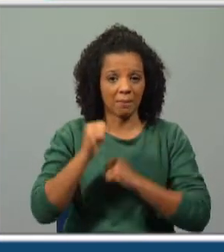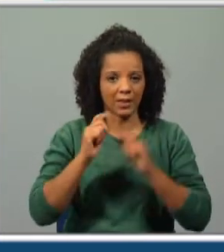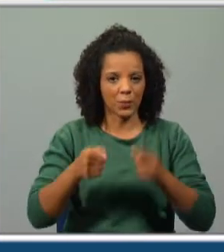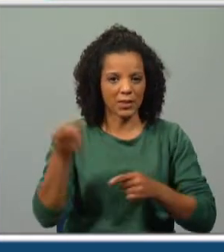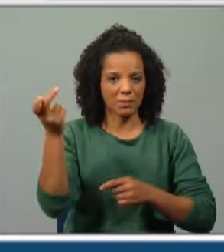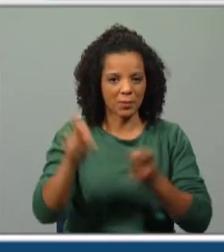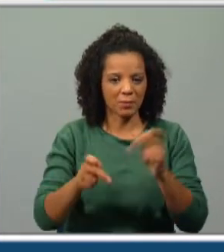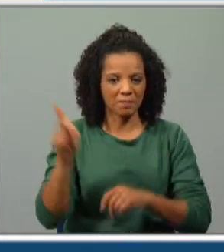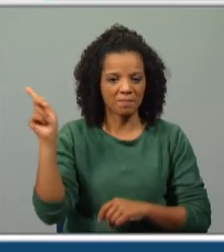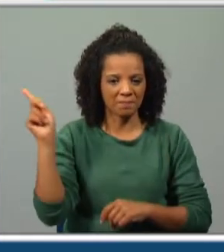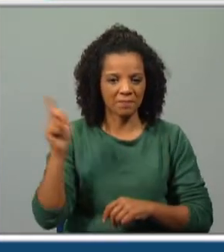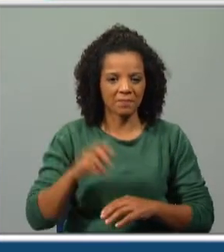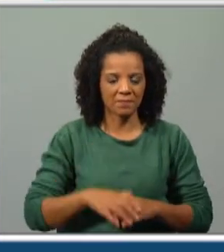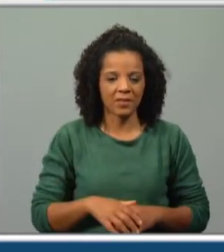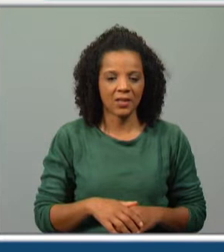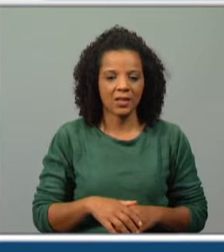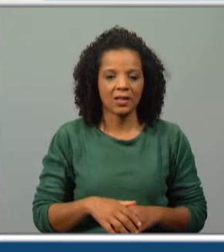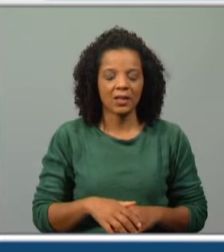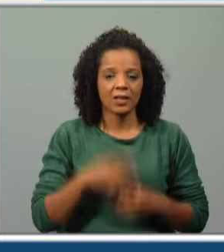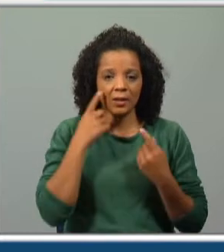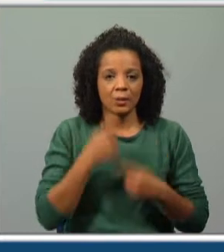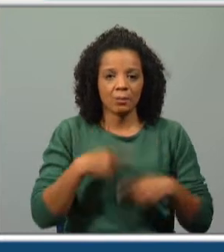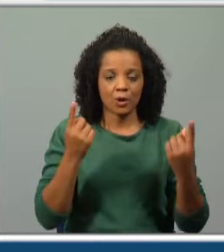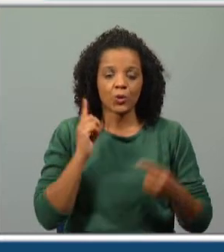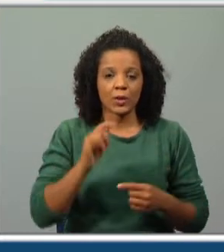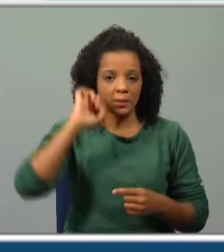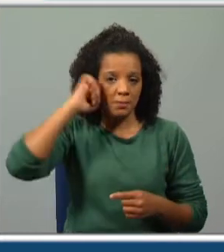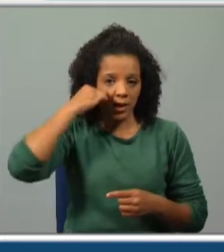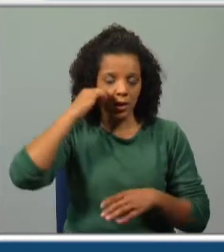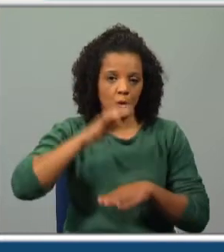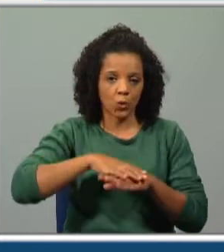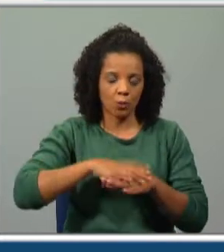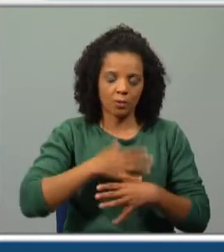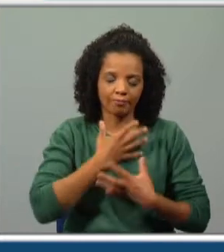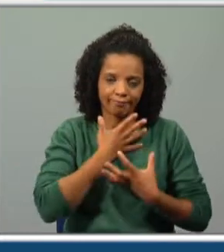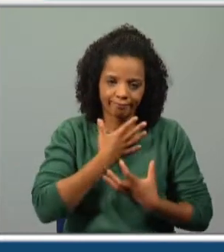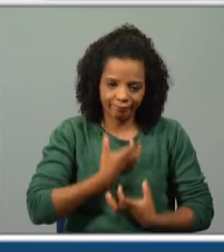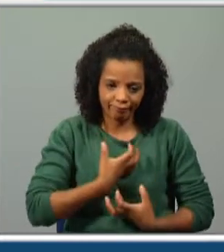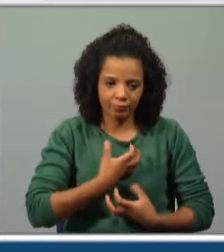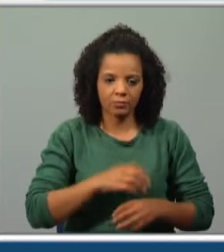aparecer aqui que nos mostra a consequência daquela comoção e por fim 出現在這裡，向我們展示了那場騷動的結果，最後